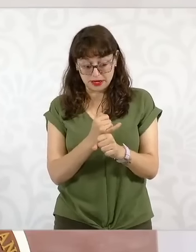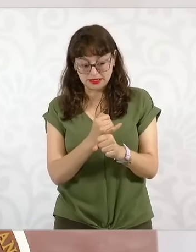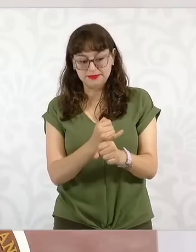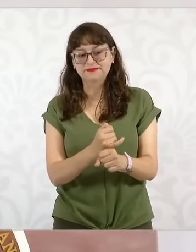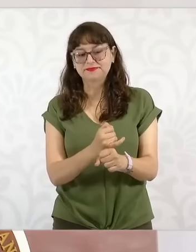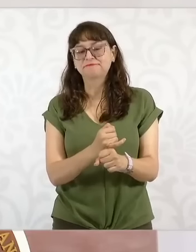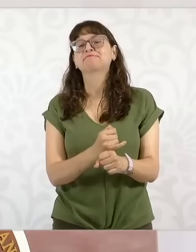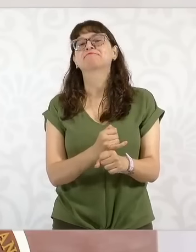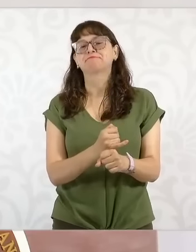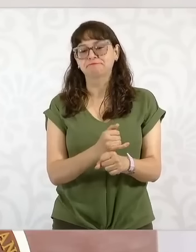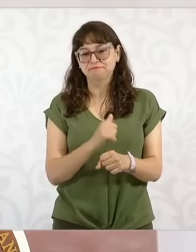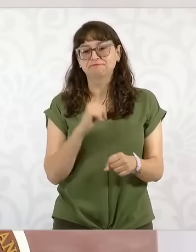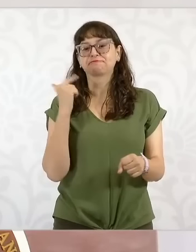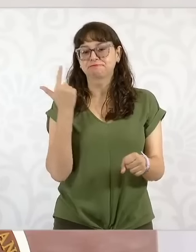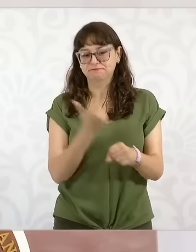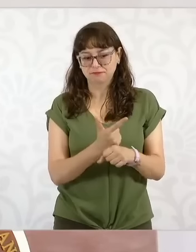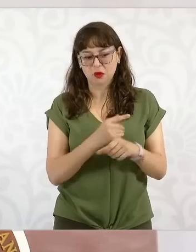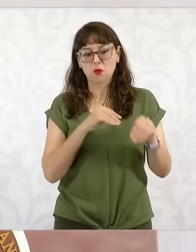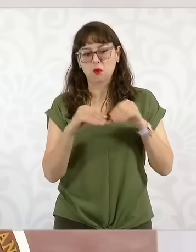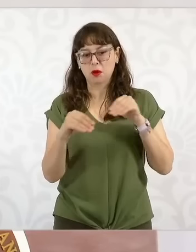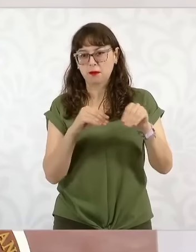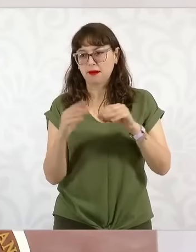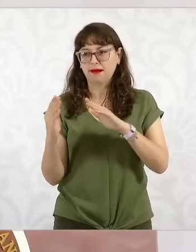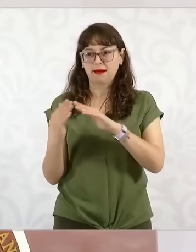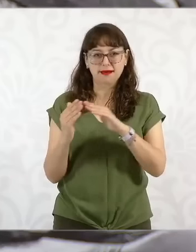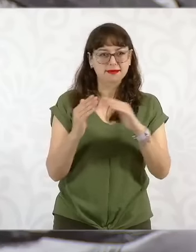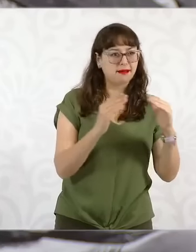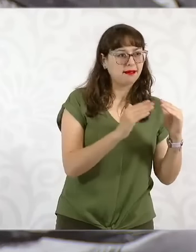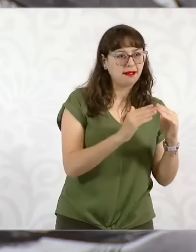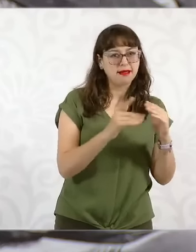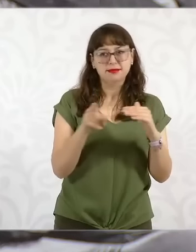los mecanismos de movilidad, los inmuebles utilizados por sus integrantes y los niveles